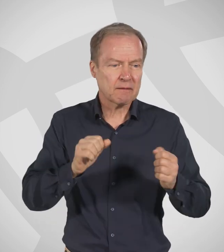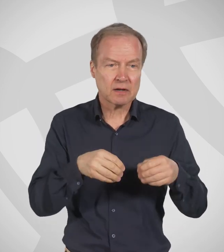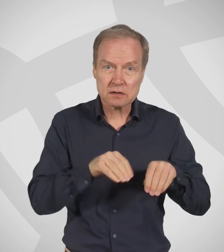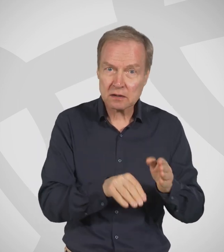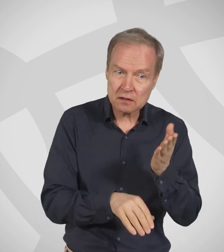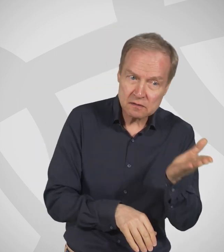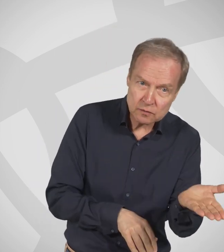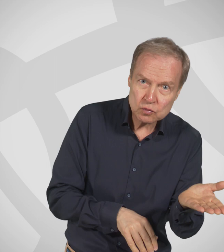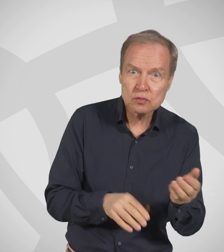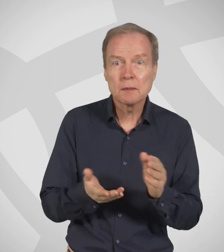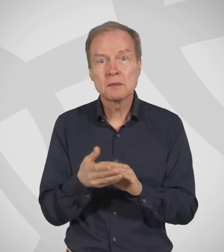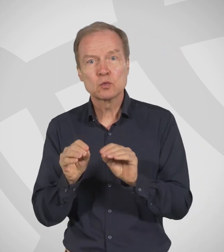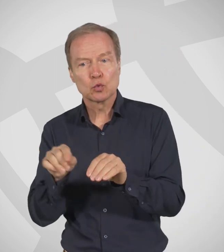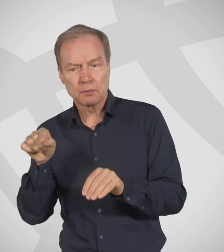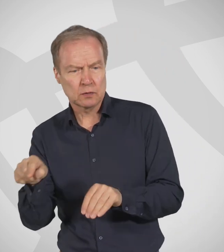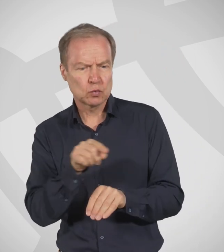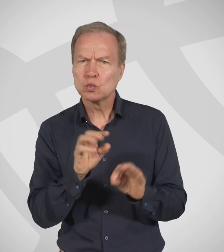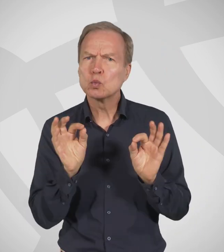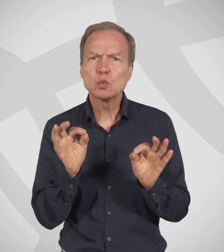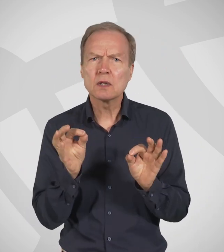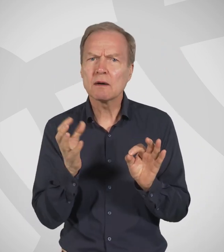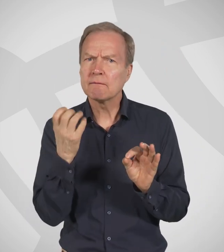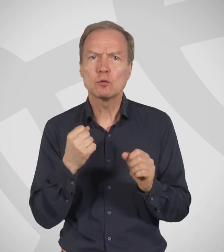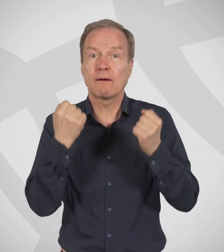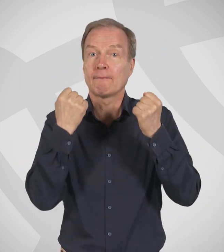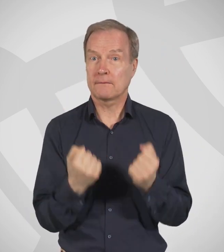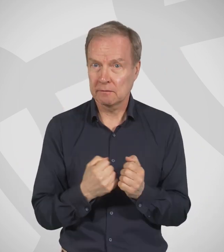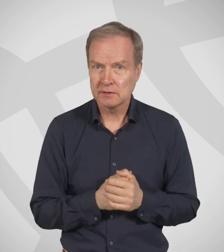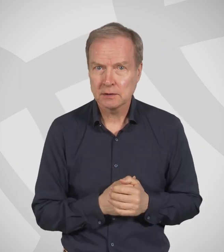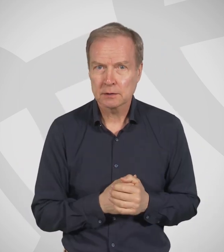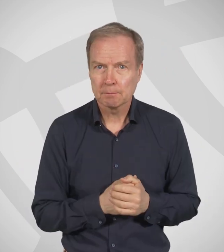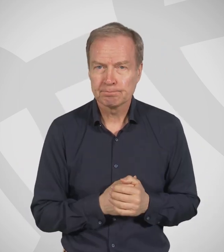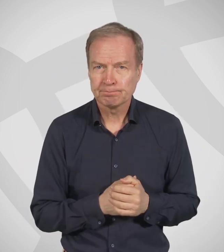varhaiskasvatuksessa ja perusopetuksessa voidaan vahvistaa.